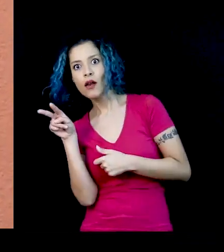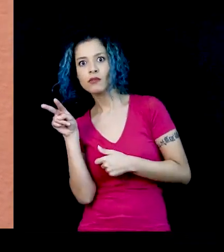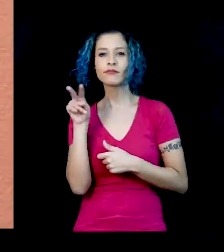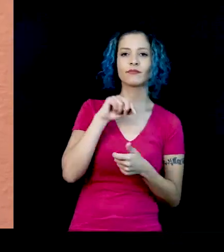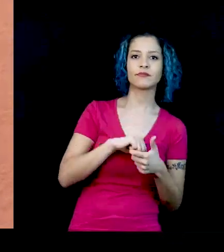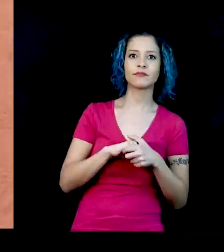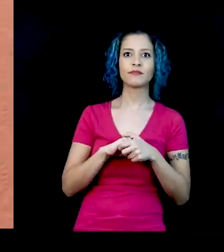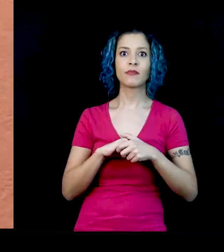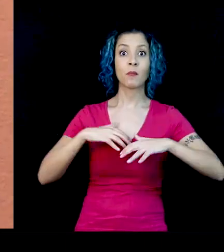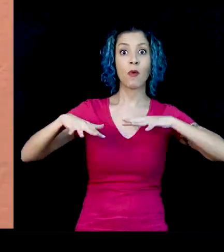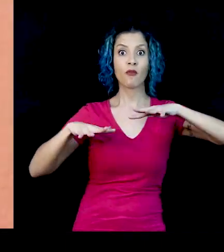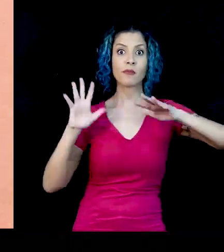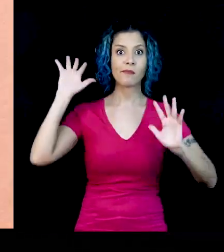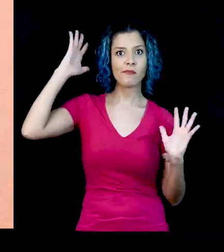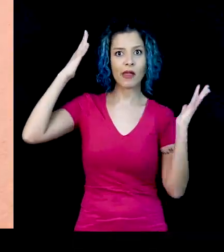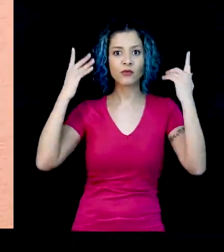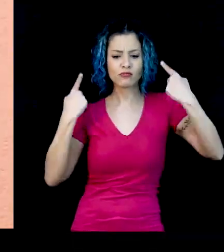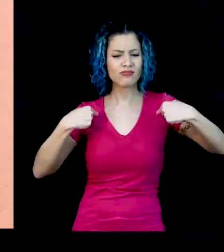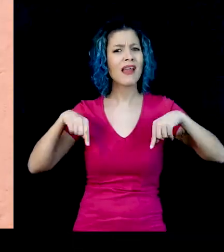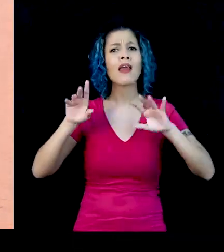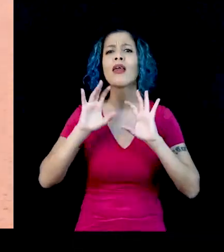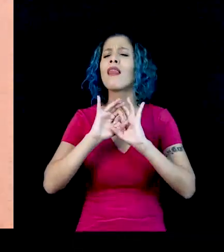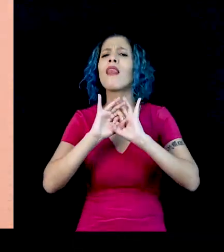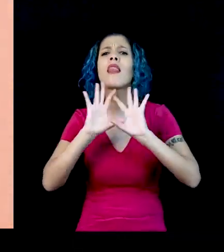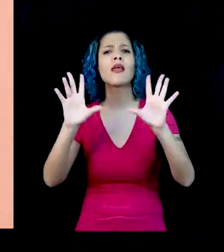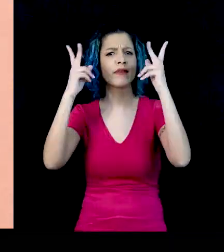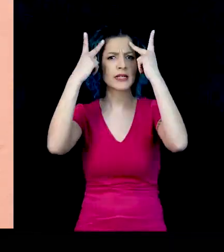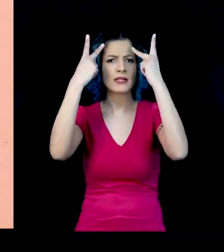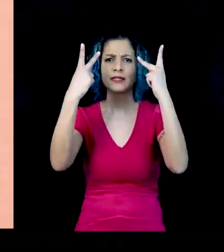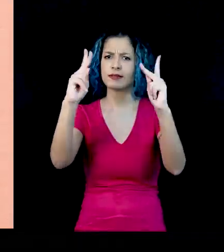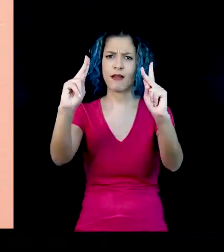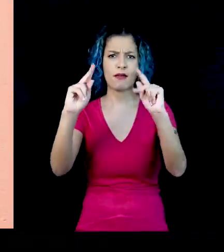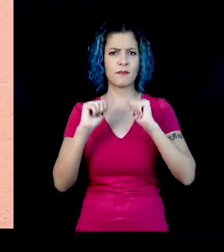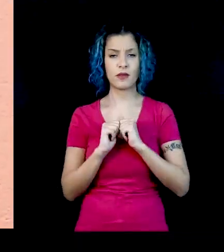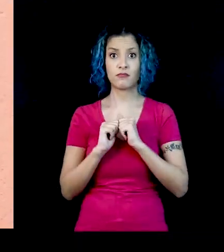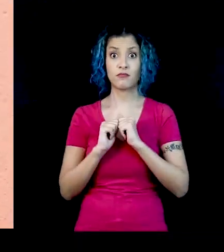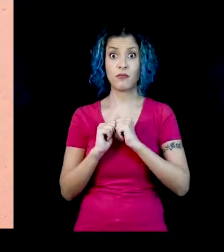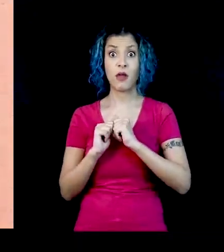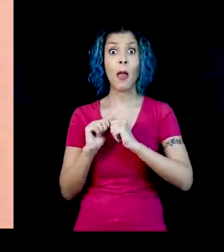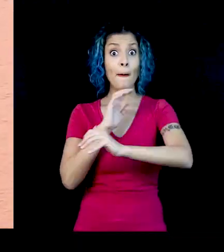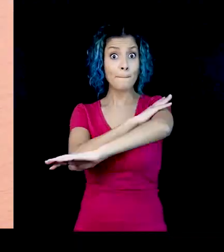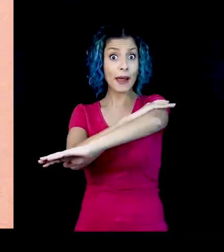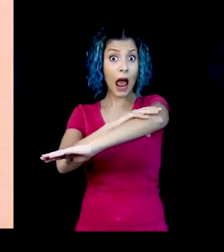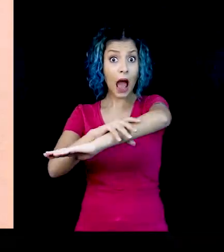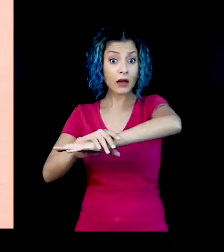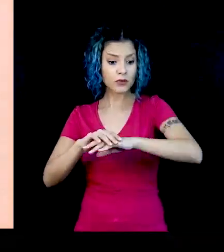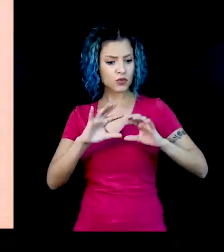Tudo que quiser... Veja o tamanho do seu braço...